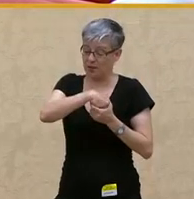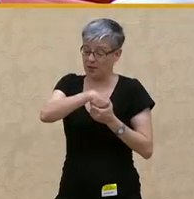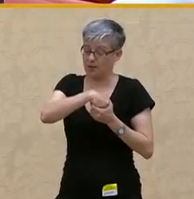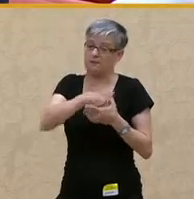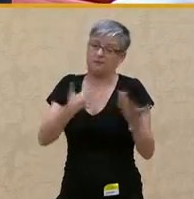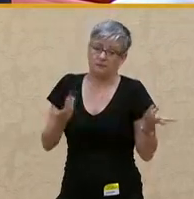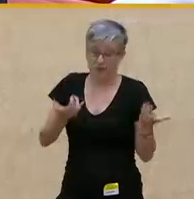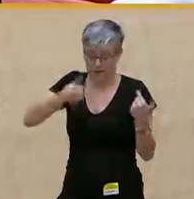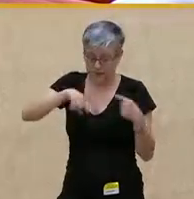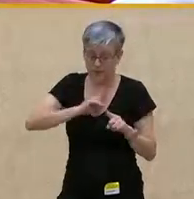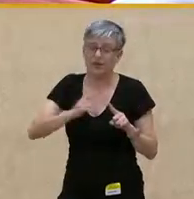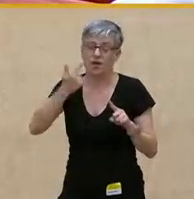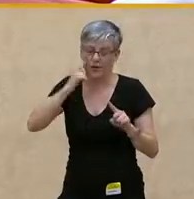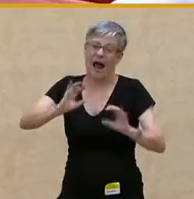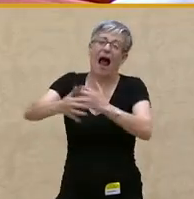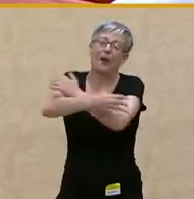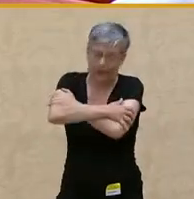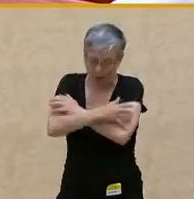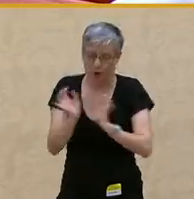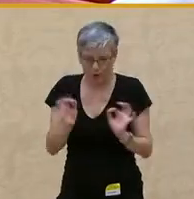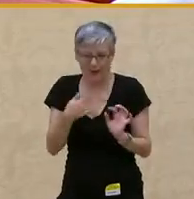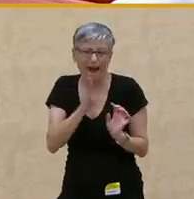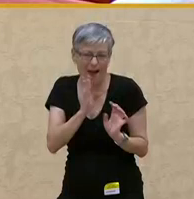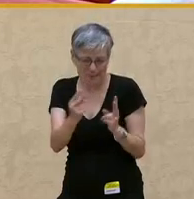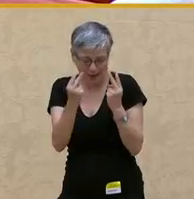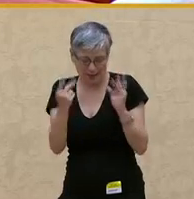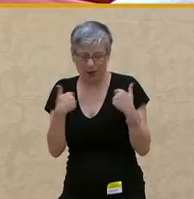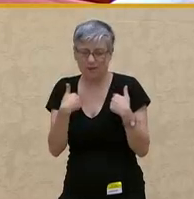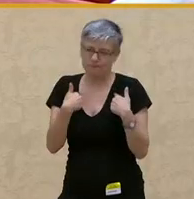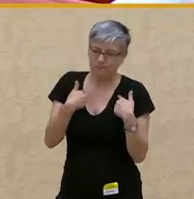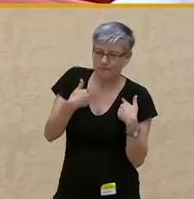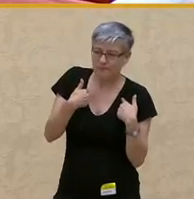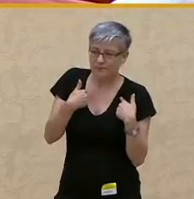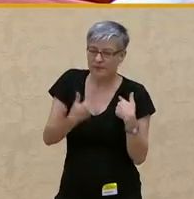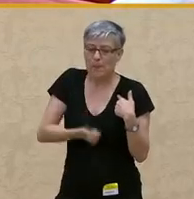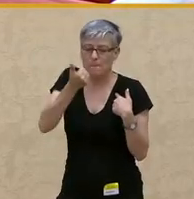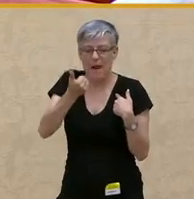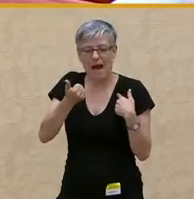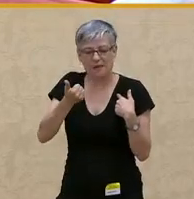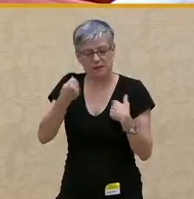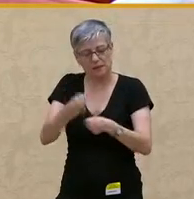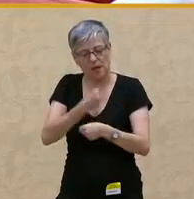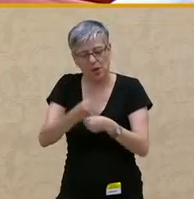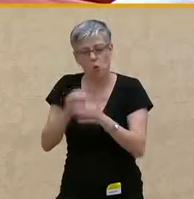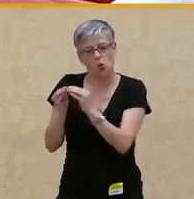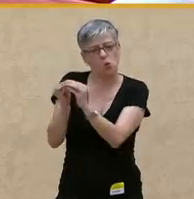lo habéis visto con el abrazo, donde más trabajo hay en común, más puesta en común y donde,